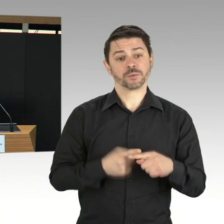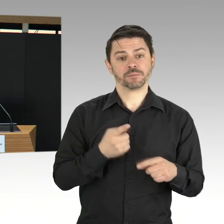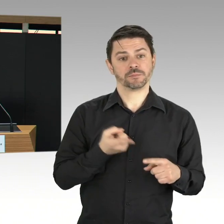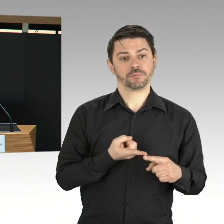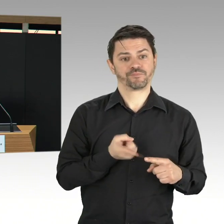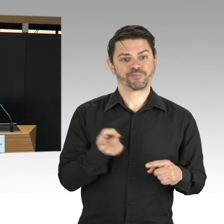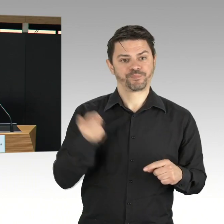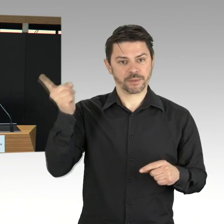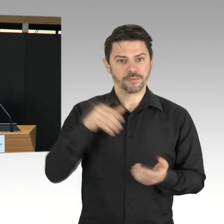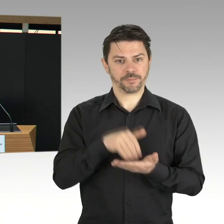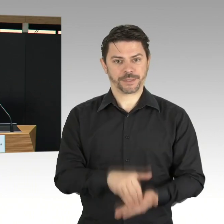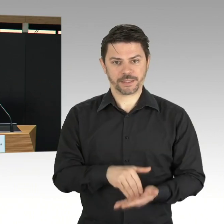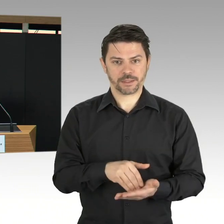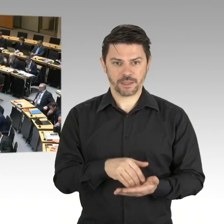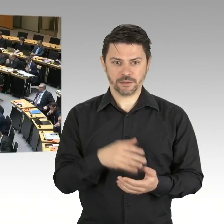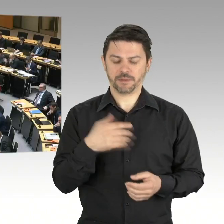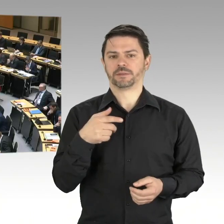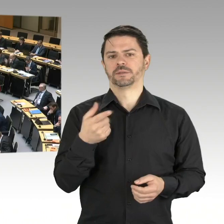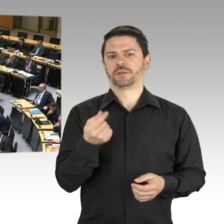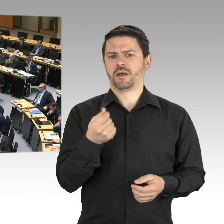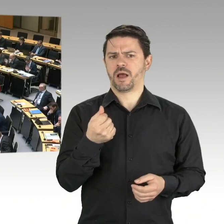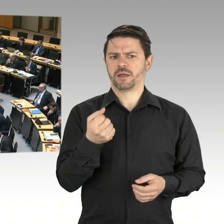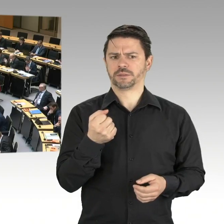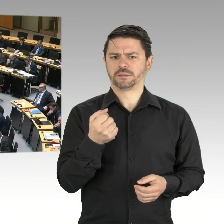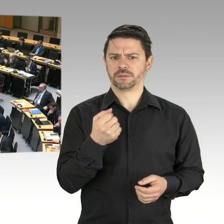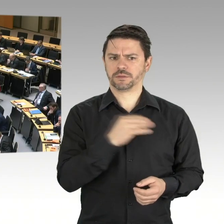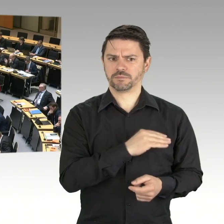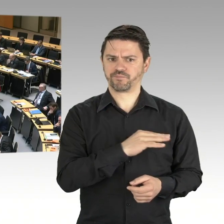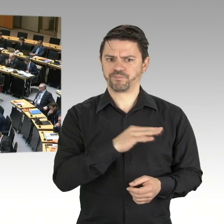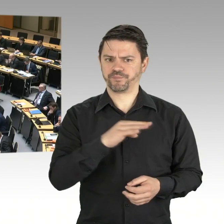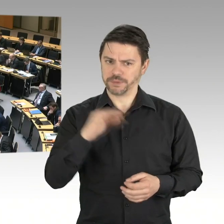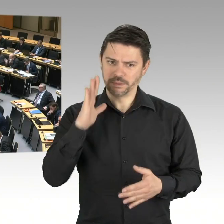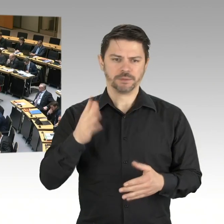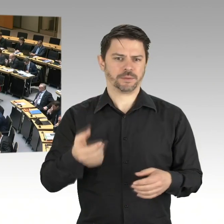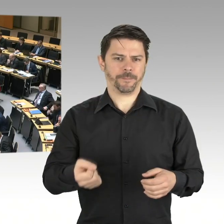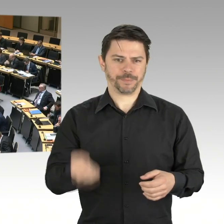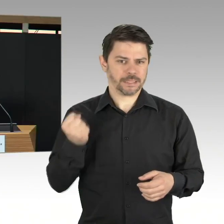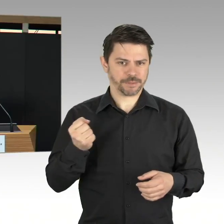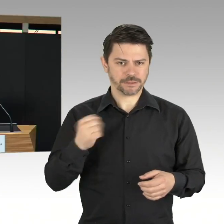(Beifall)